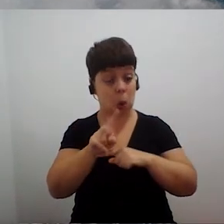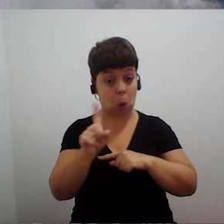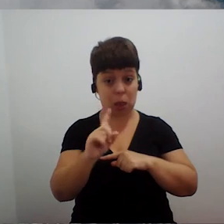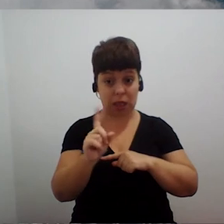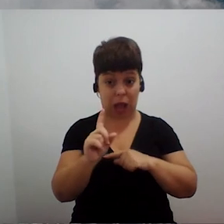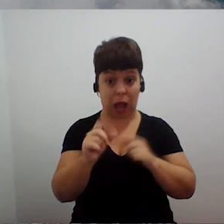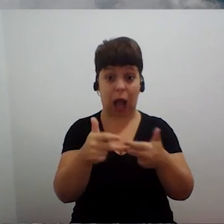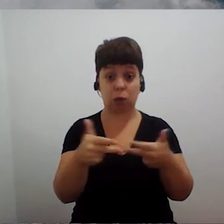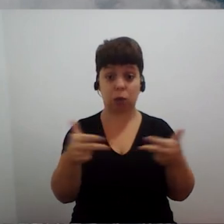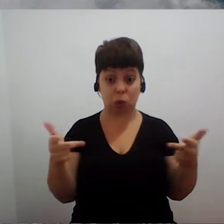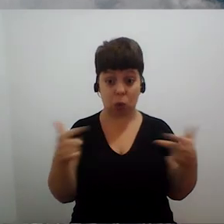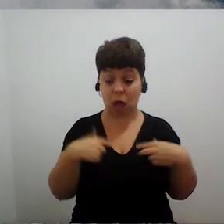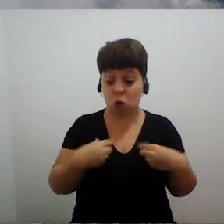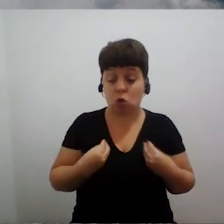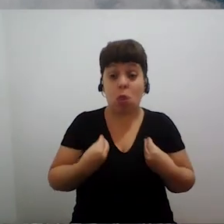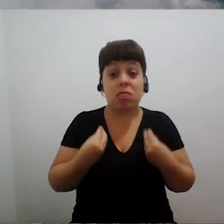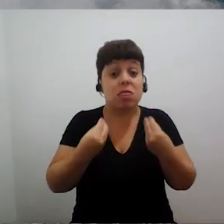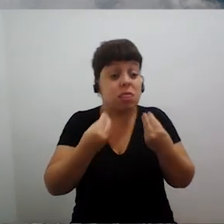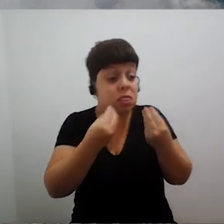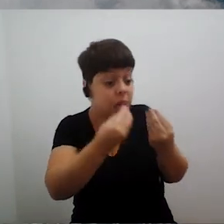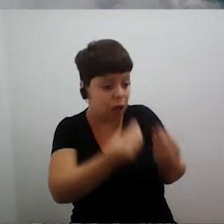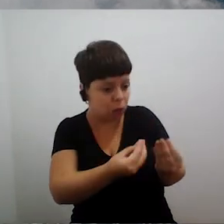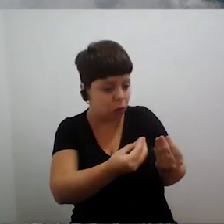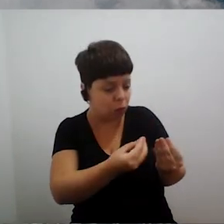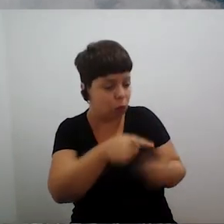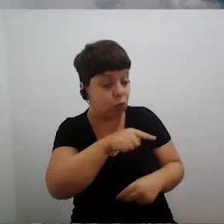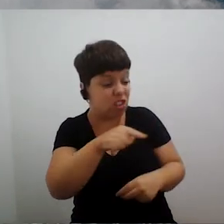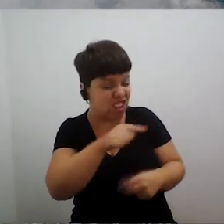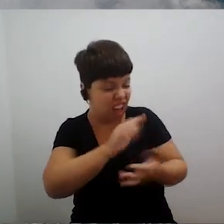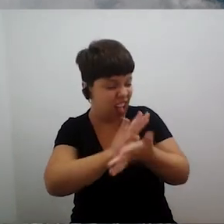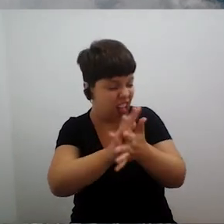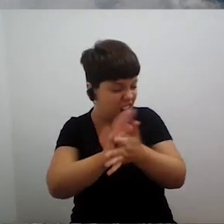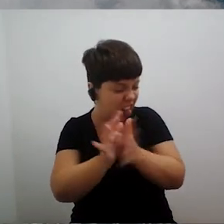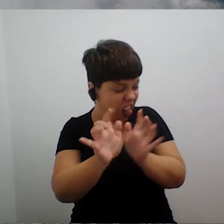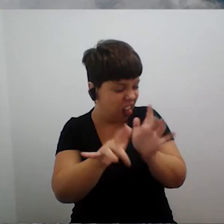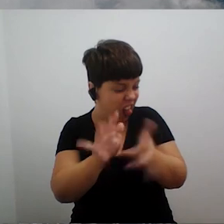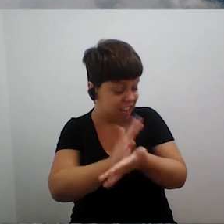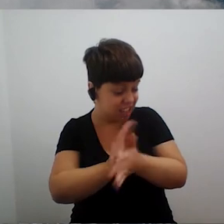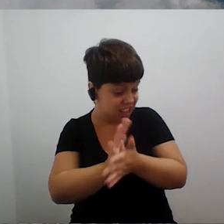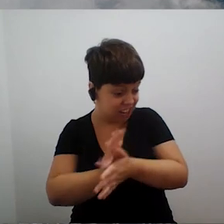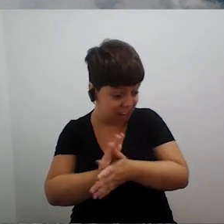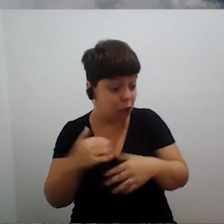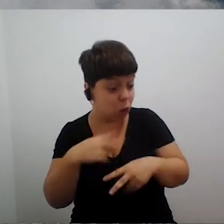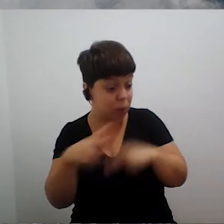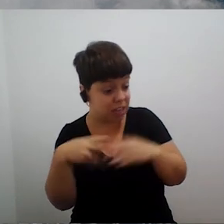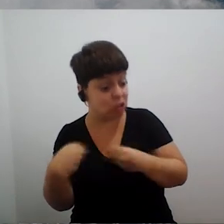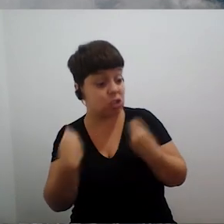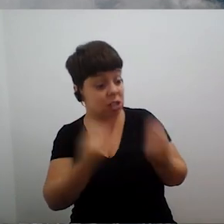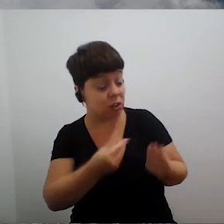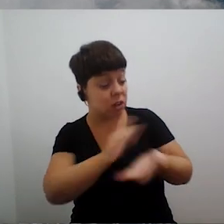estou dando para vocês, se você estragar aquilo que vocês estão recebendo